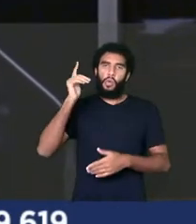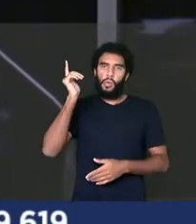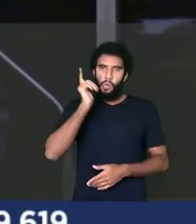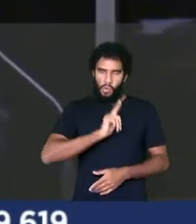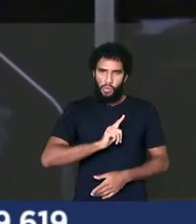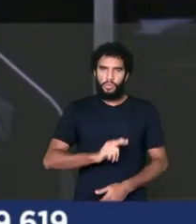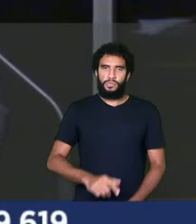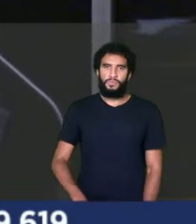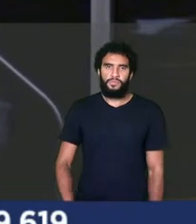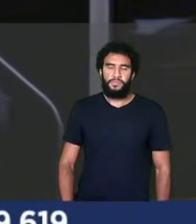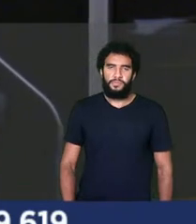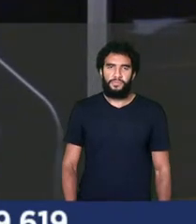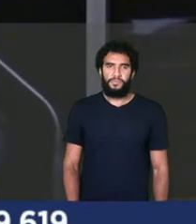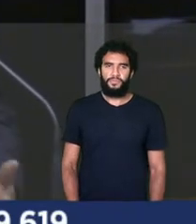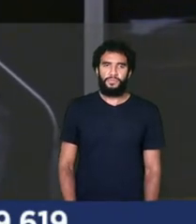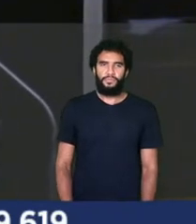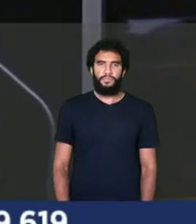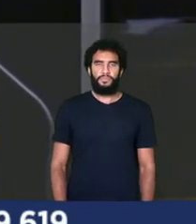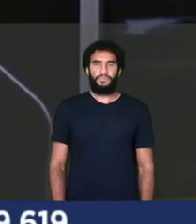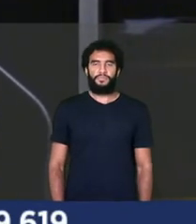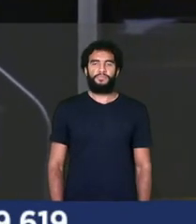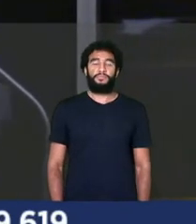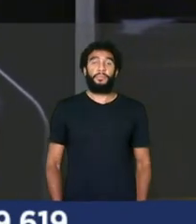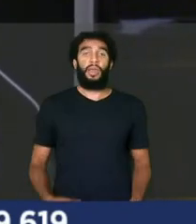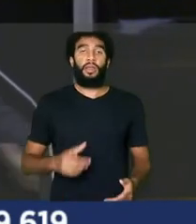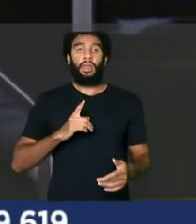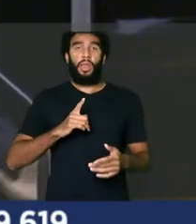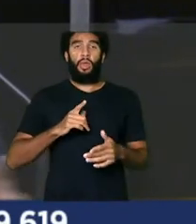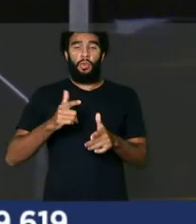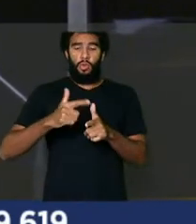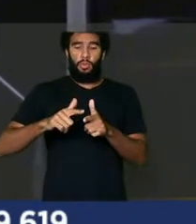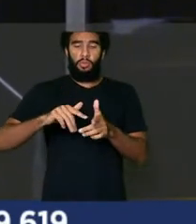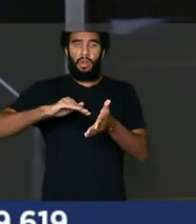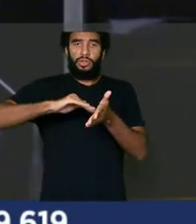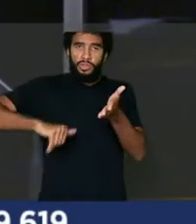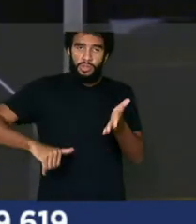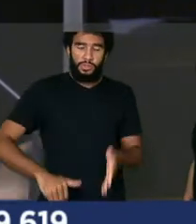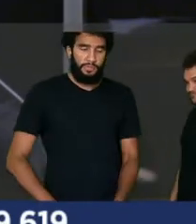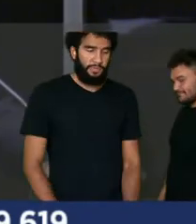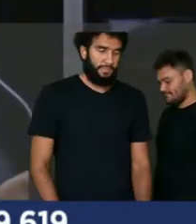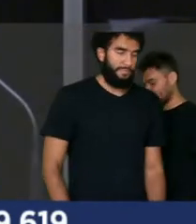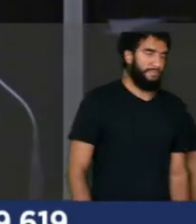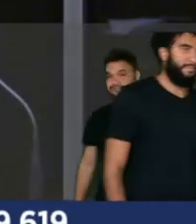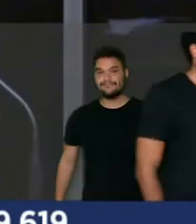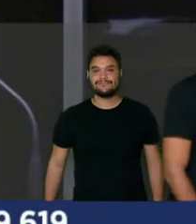VAMOS ESTAR SENDO E LEGISLANDO EM FORMA FIRME AO MESMO TEMPO ENFRENTA O PROBLEMA, RECONHECE QUE EXISTE E BUSCA A